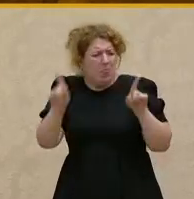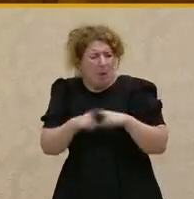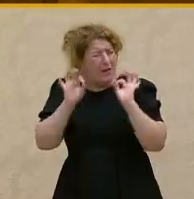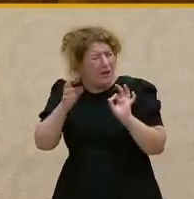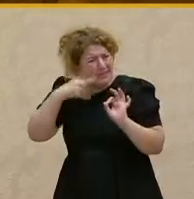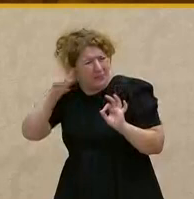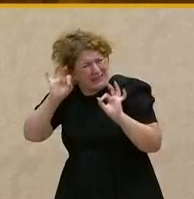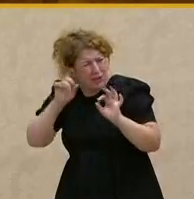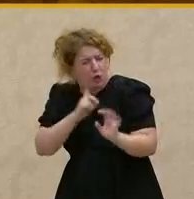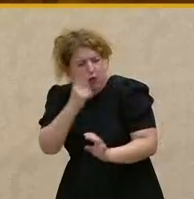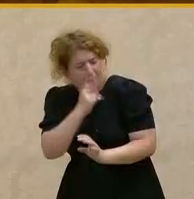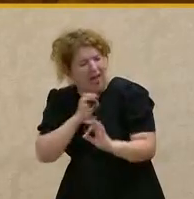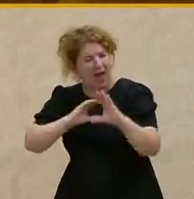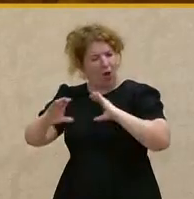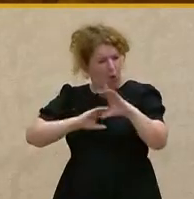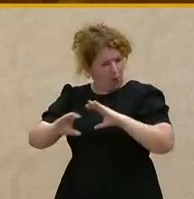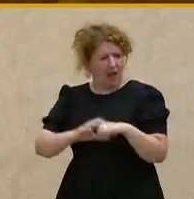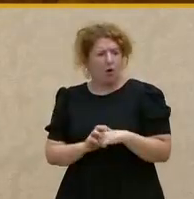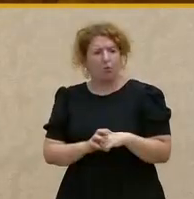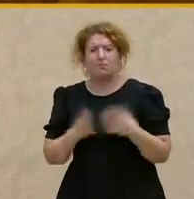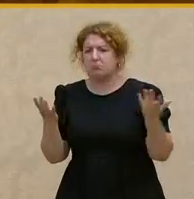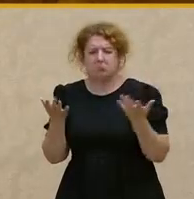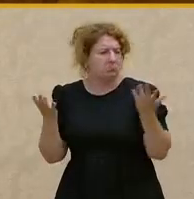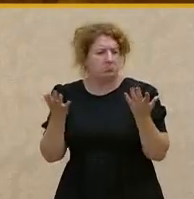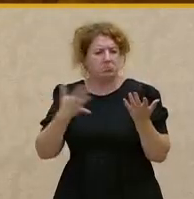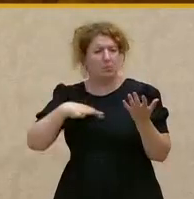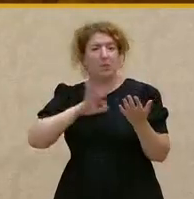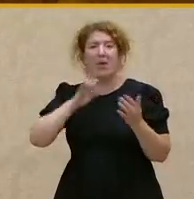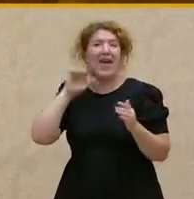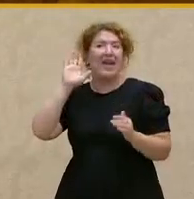para el paseo, para la Comunicación o, para poder salir, para salir de excursión a la montaña,